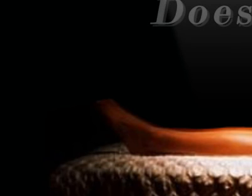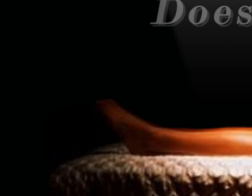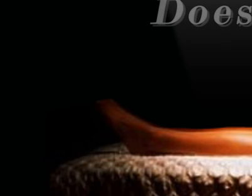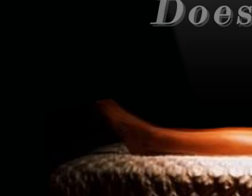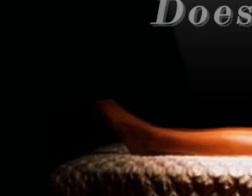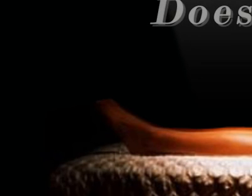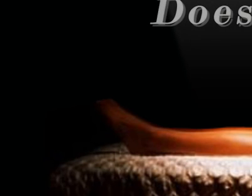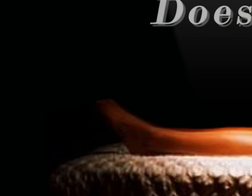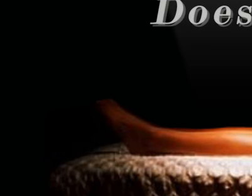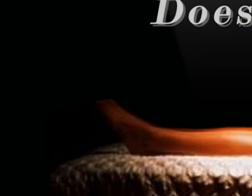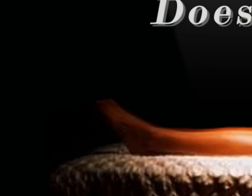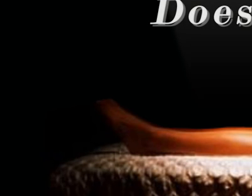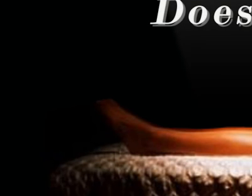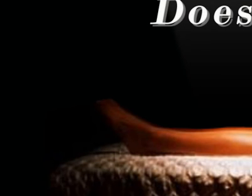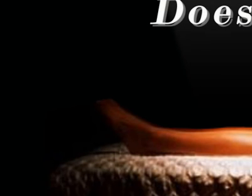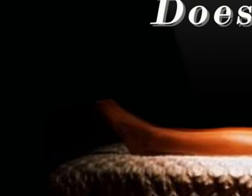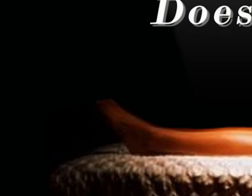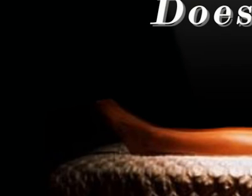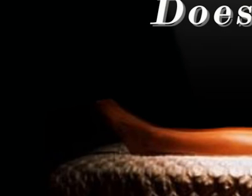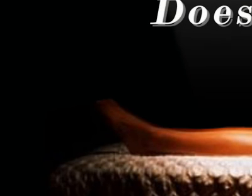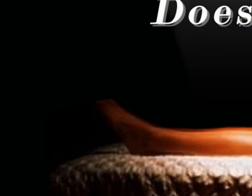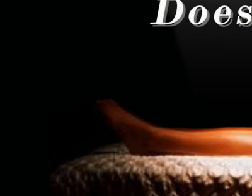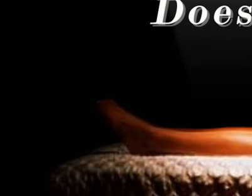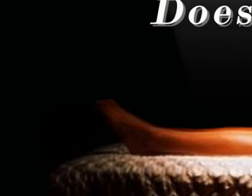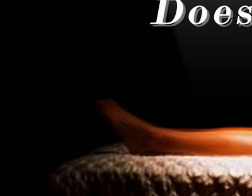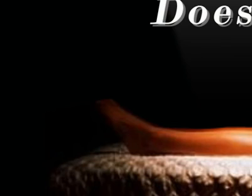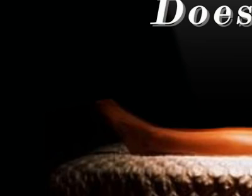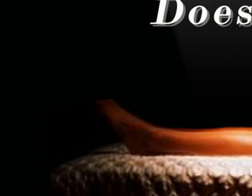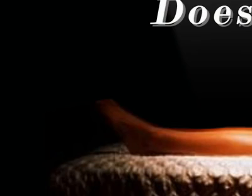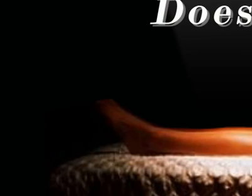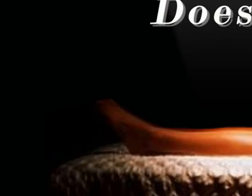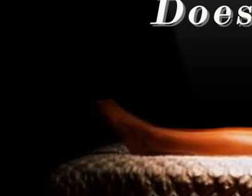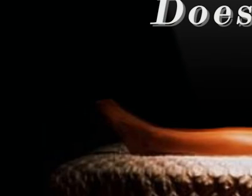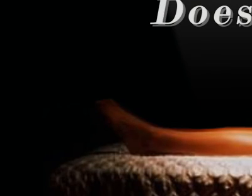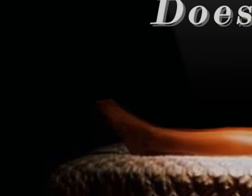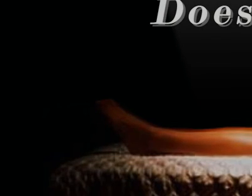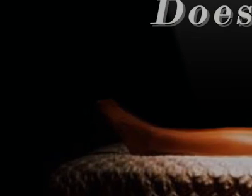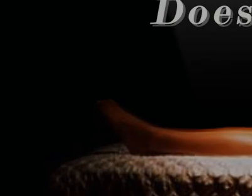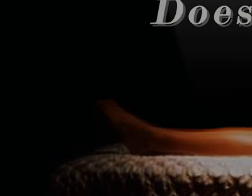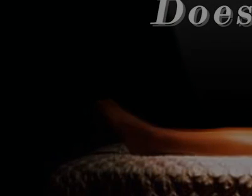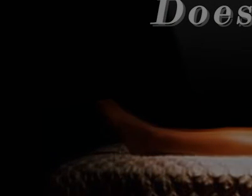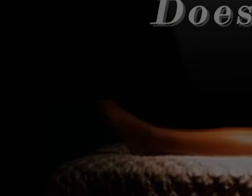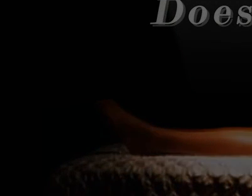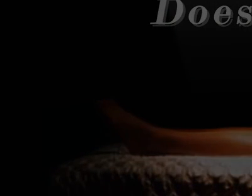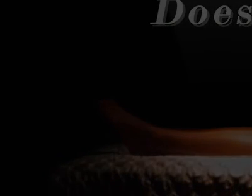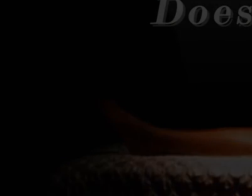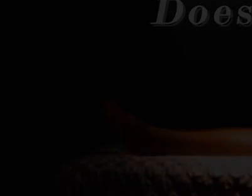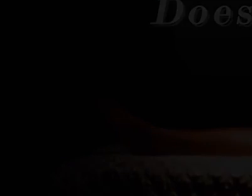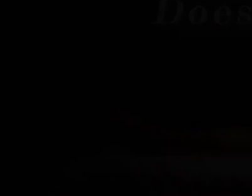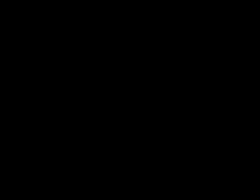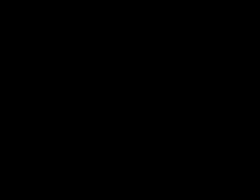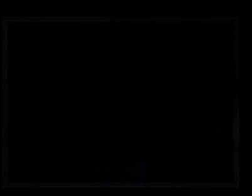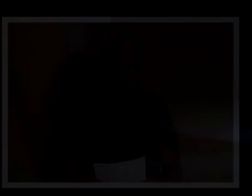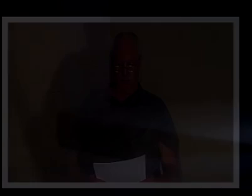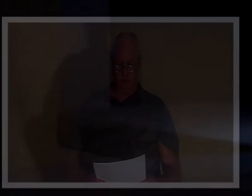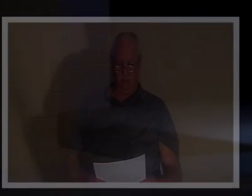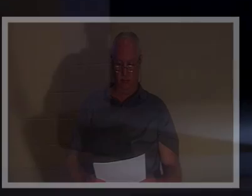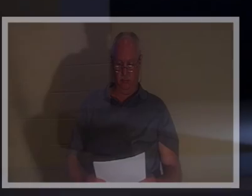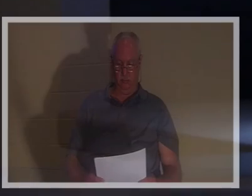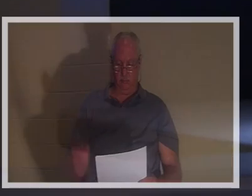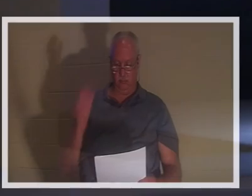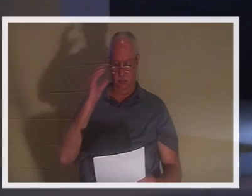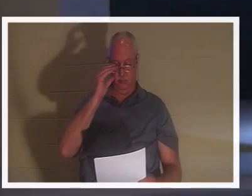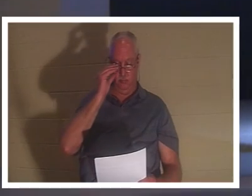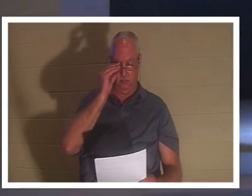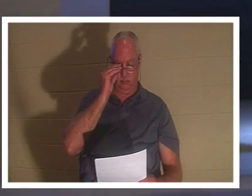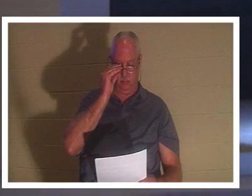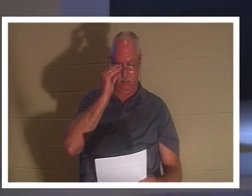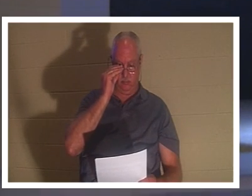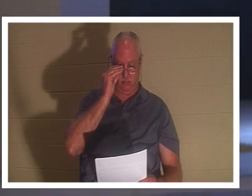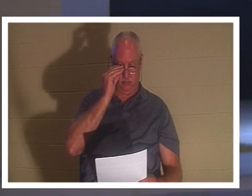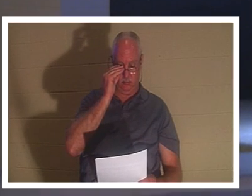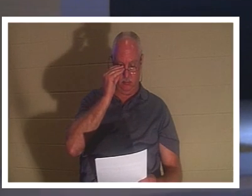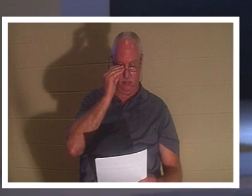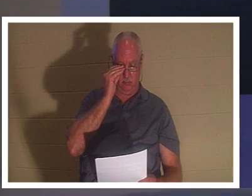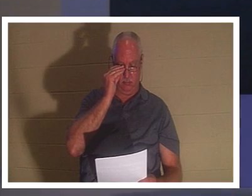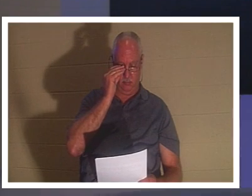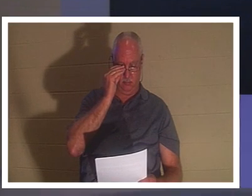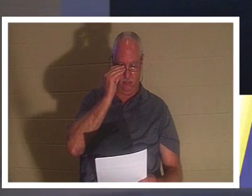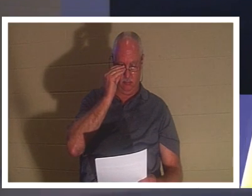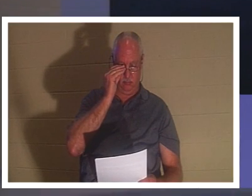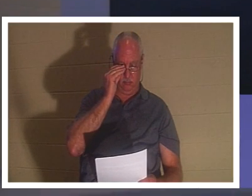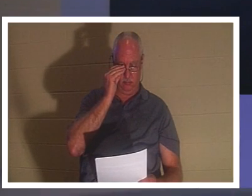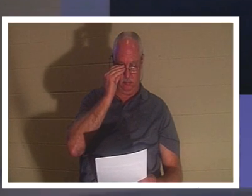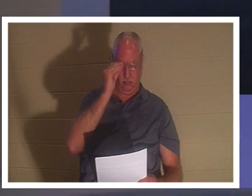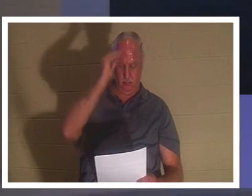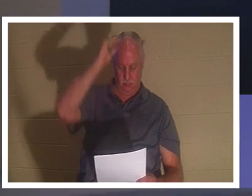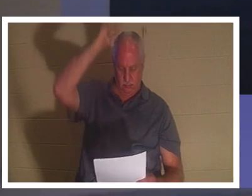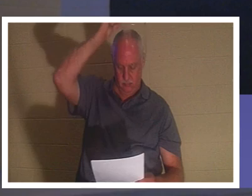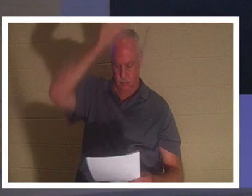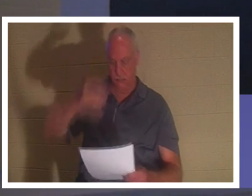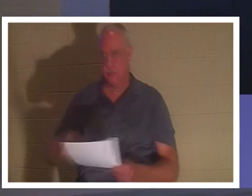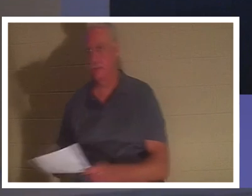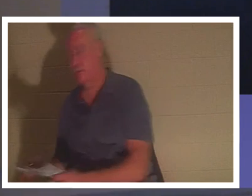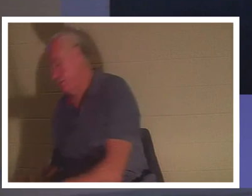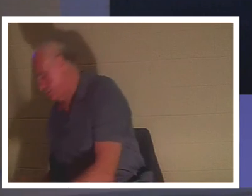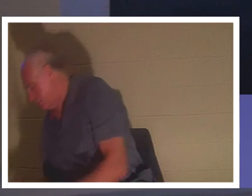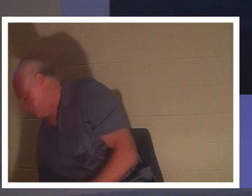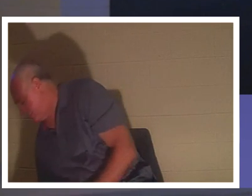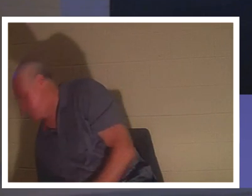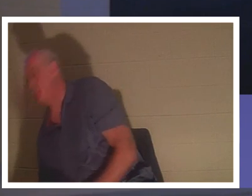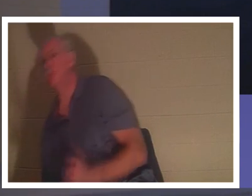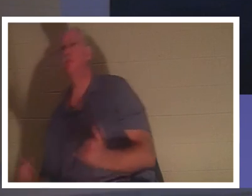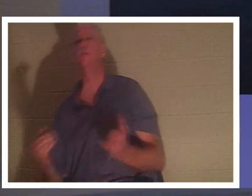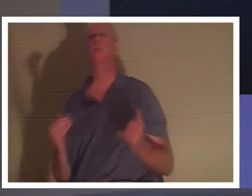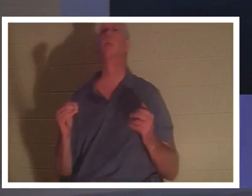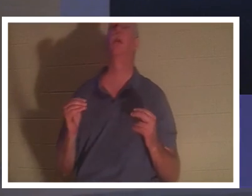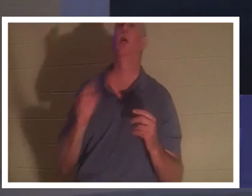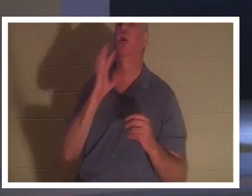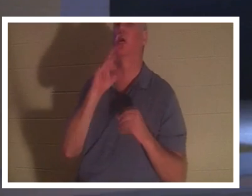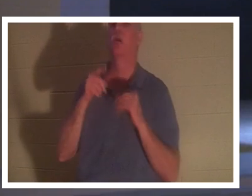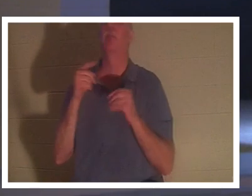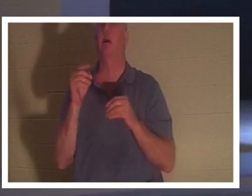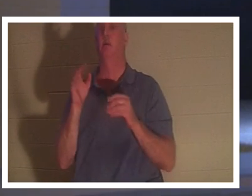Nous voulons parler maintenant de "La Bible enseigne-t-elle le sommeil de l'âme?" C'est un sujet intéressant n'est-